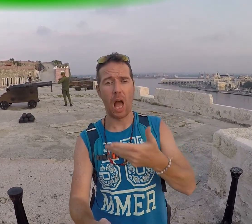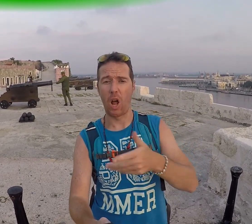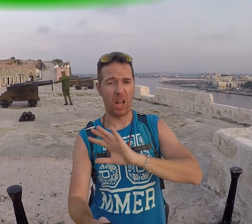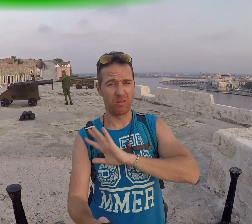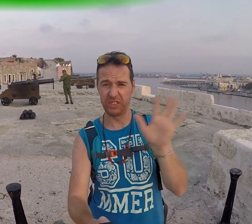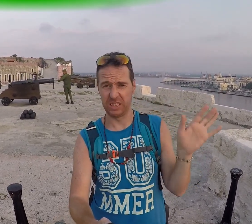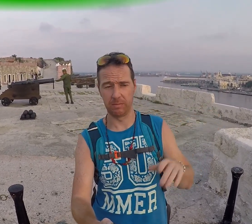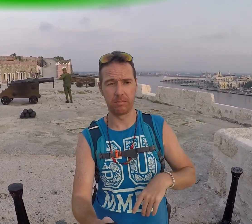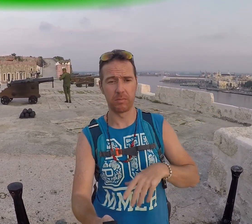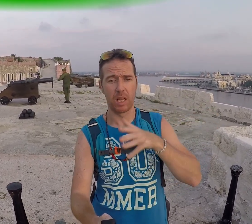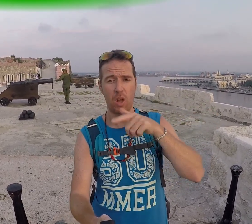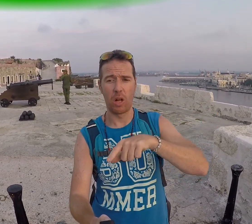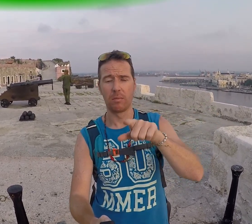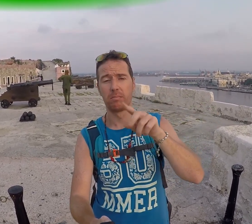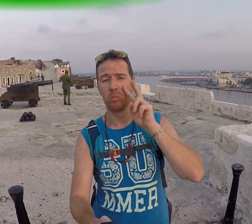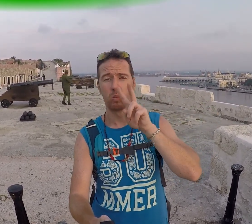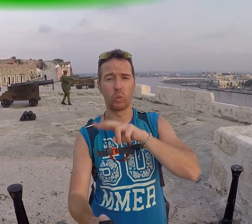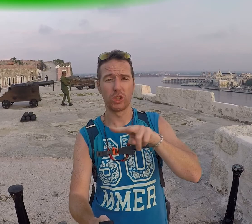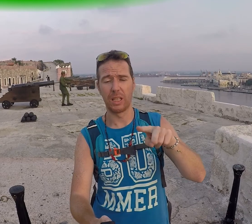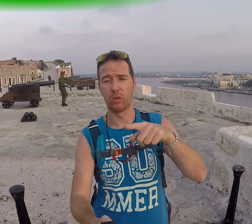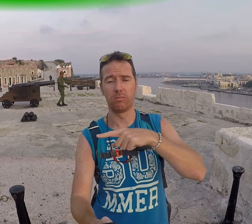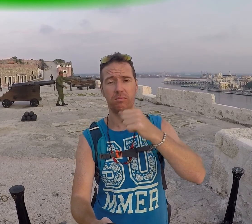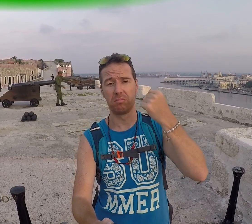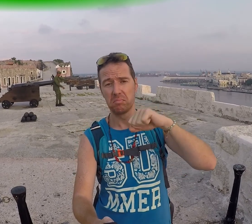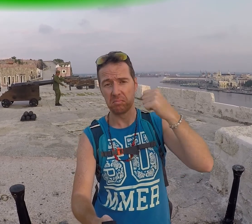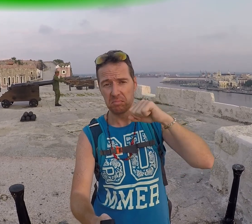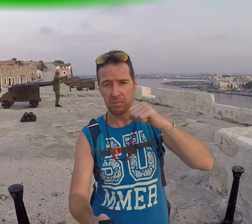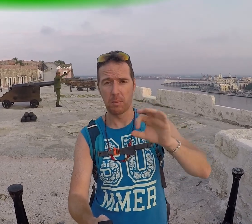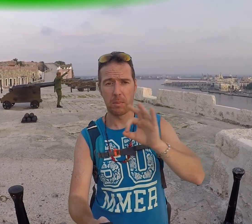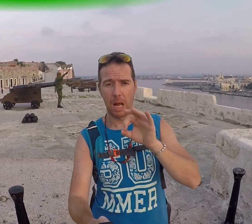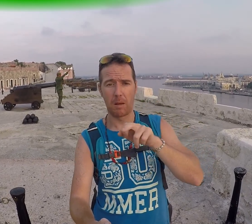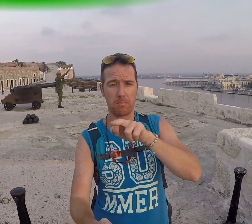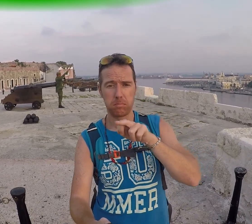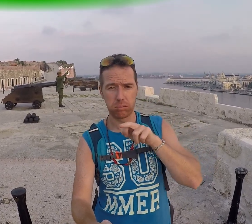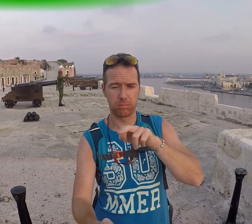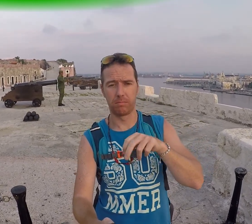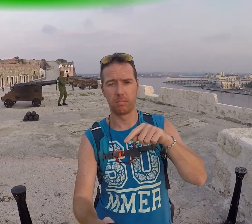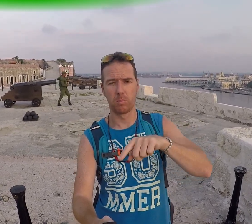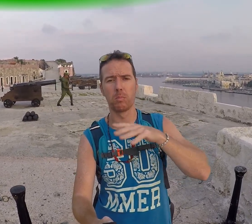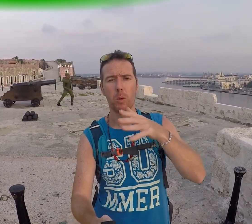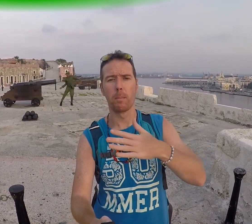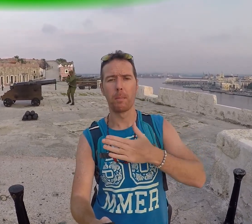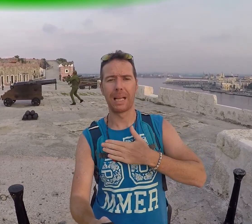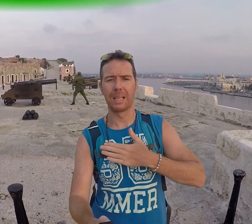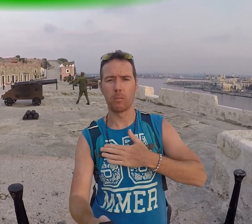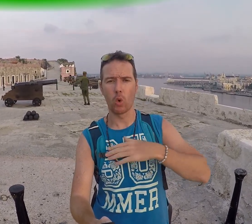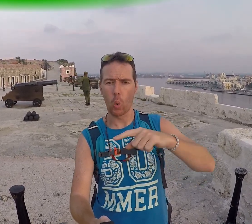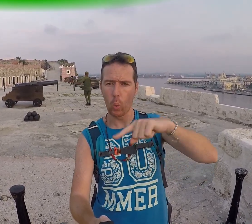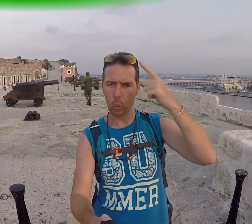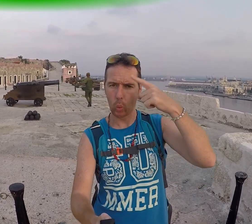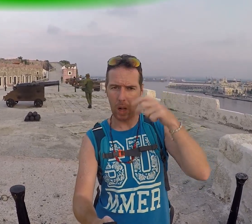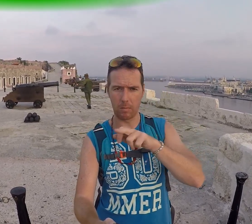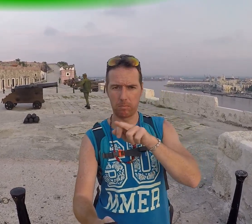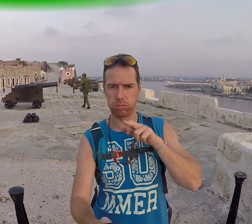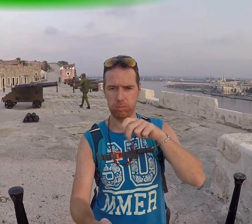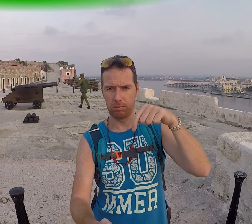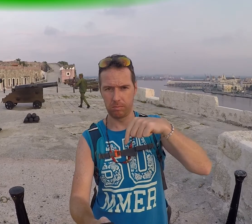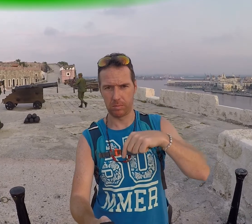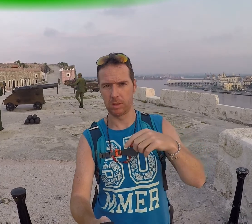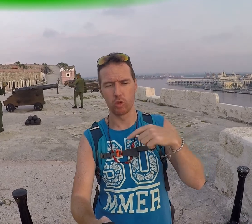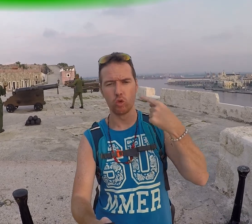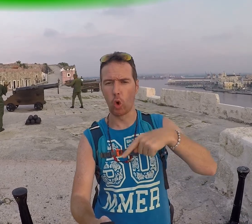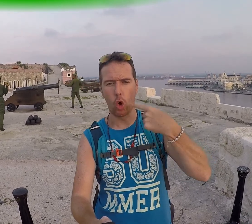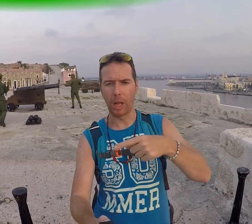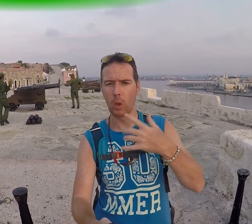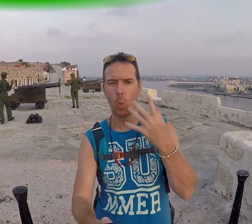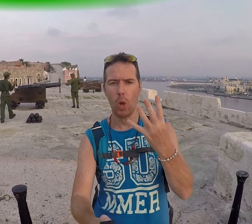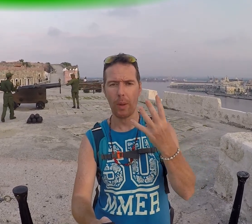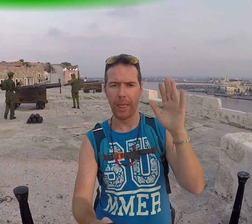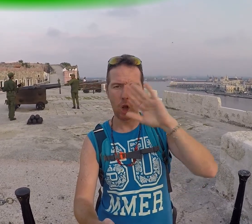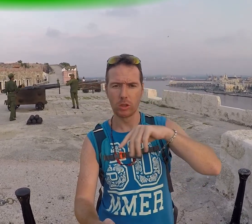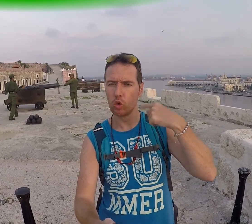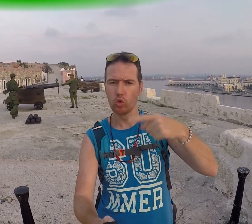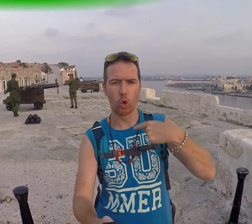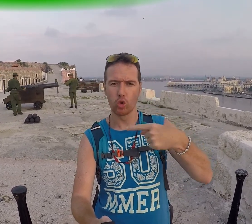Actualmente ya no existen, ahora es un museo de patrimonio cultural, el famoso cañonazo es todos los días a las 21 horas